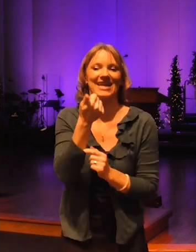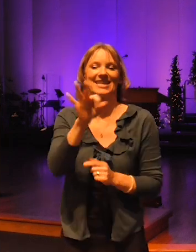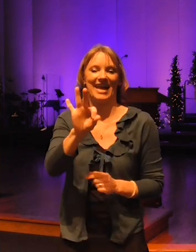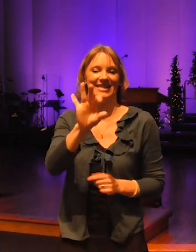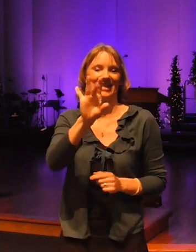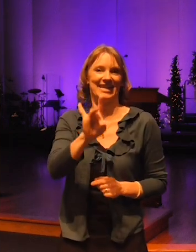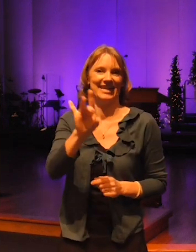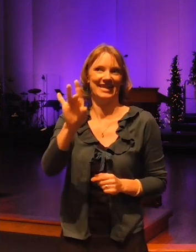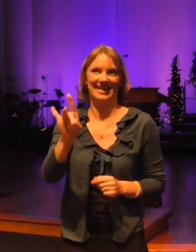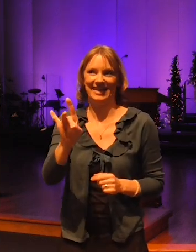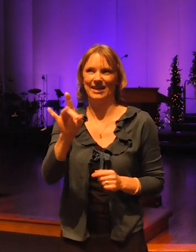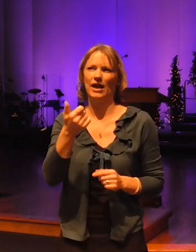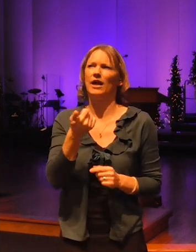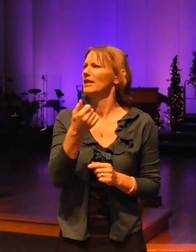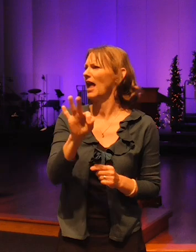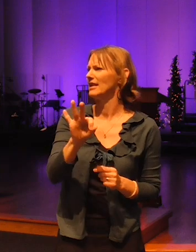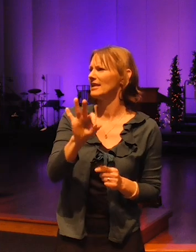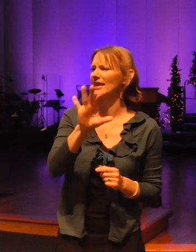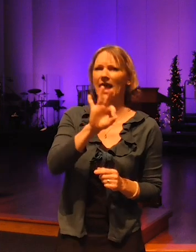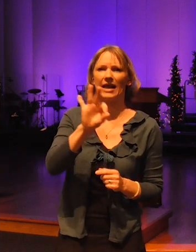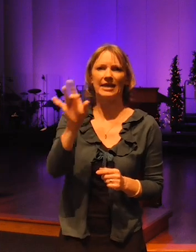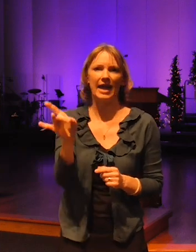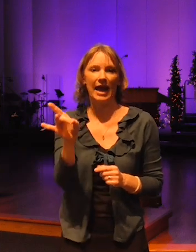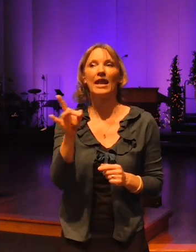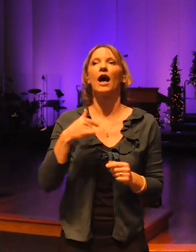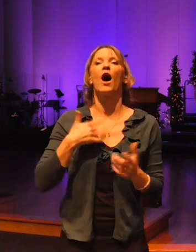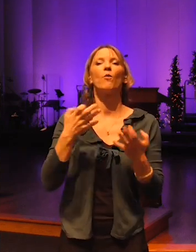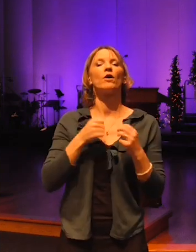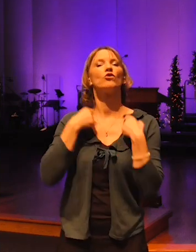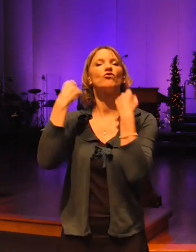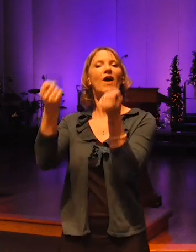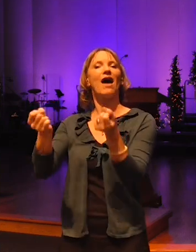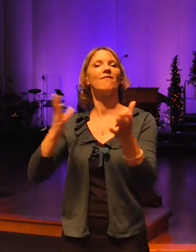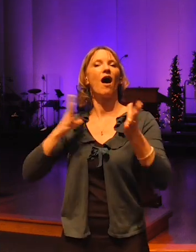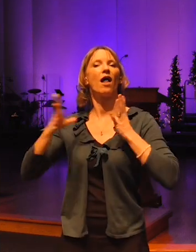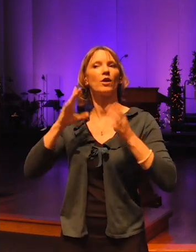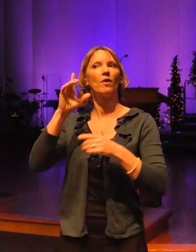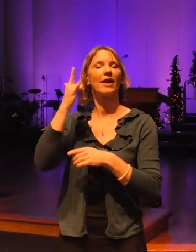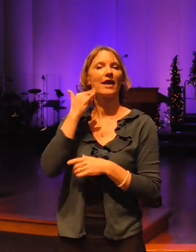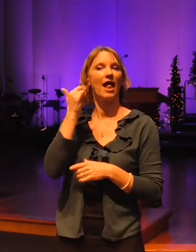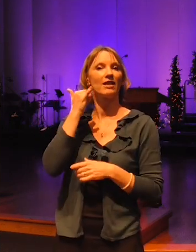era conducir hasta Hollywood, California, a una hora y media de distancia. a la gran mega